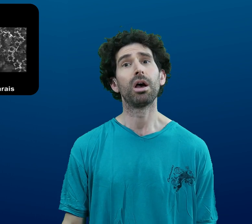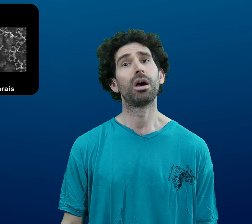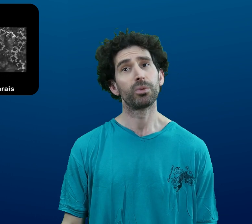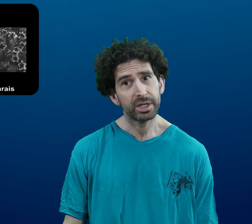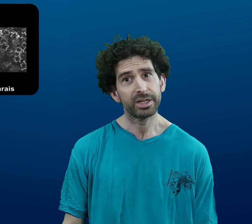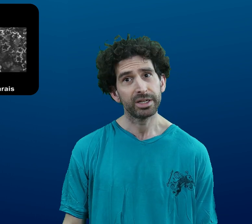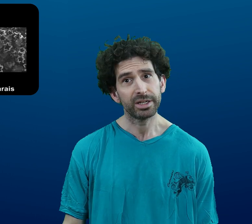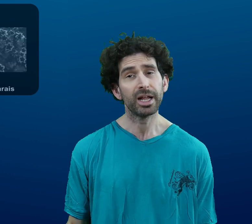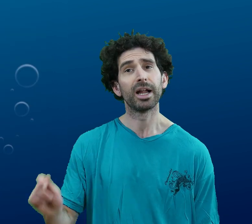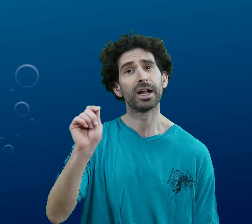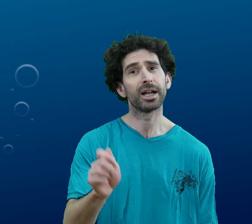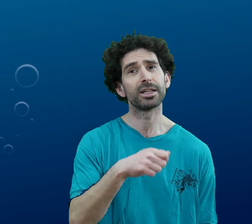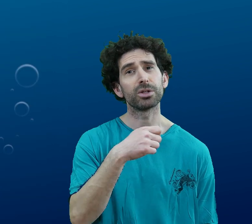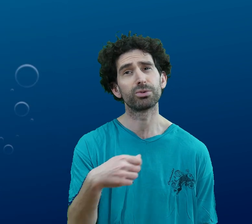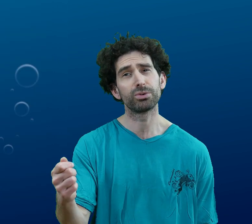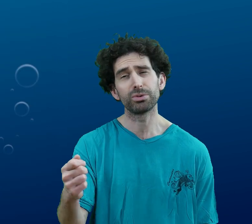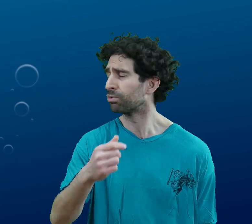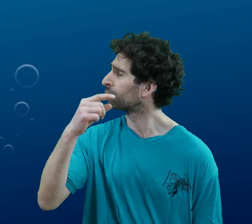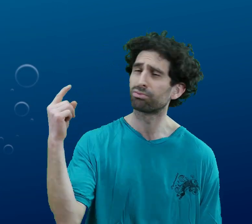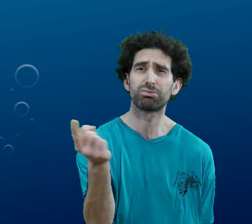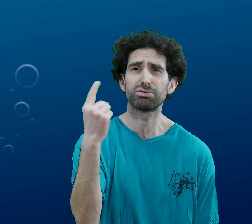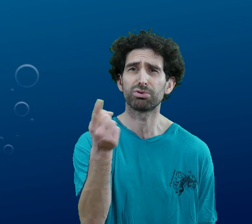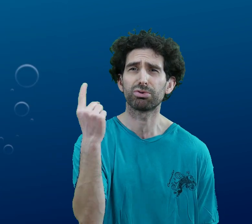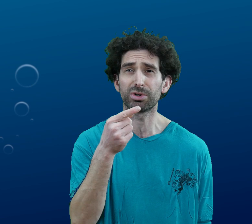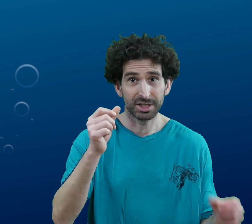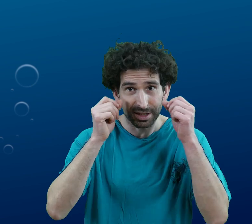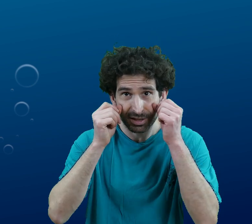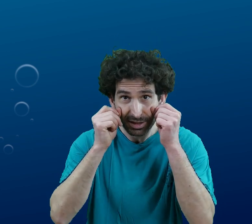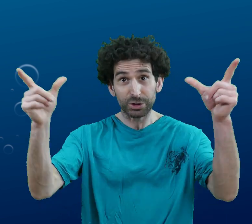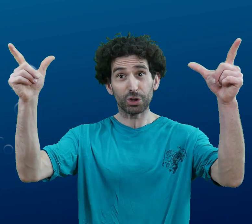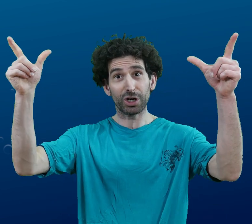Ah oui, la nature est toujours étonnante !